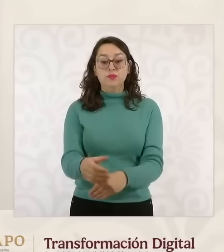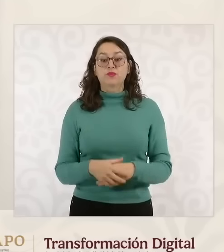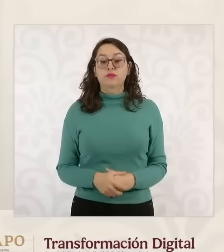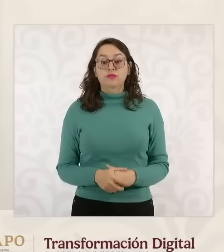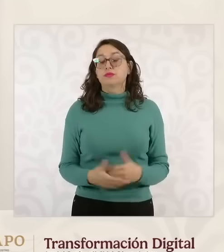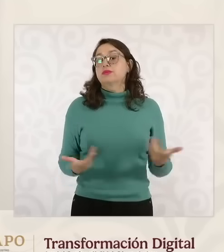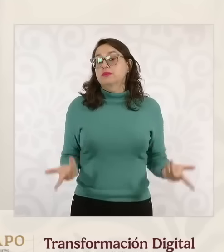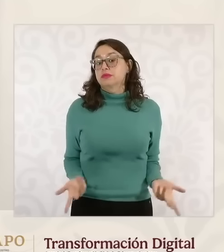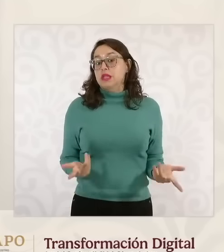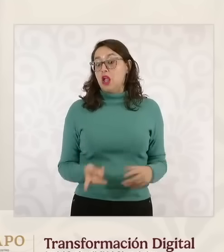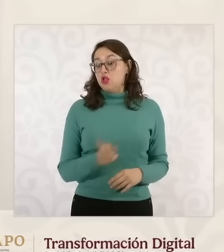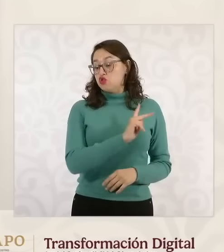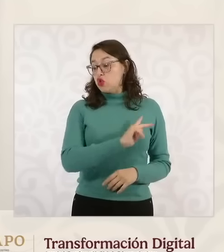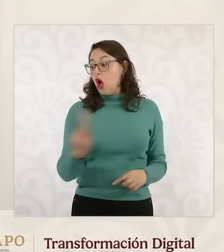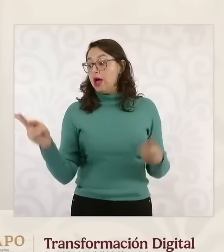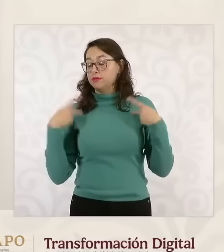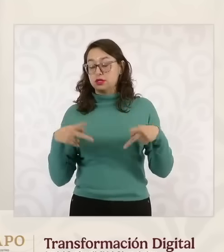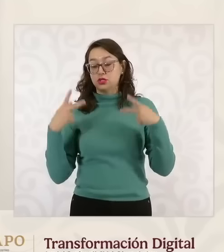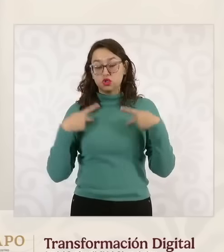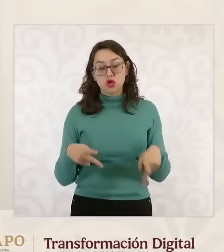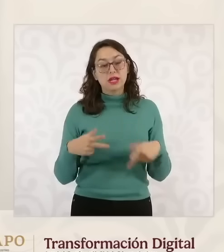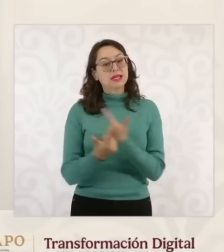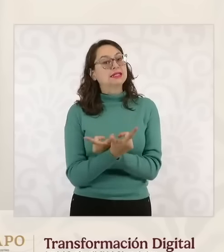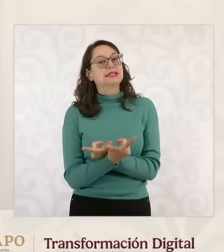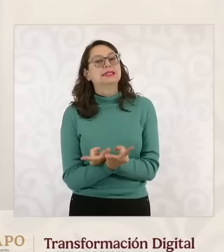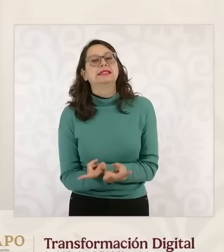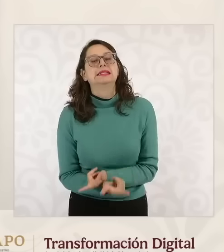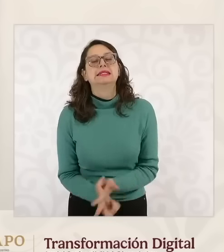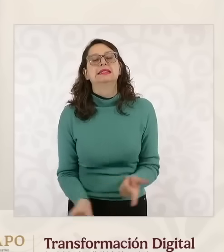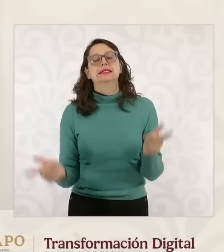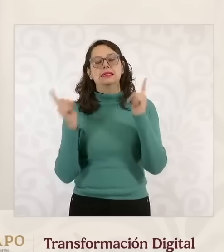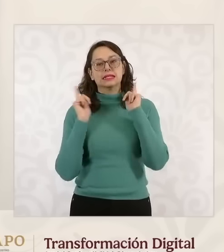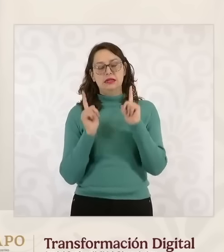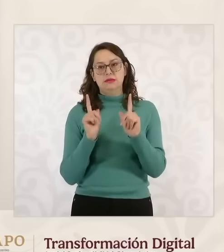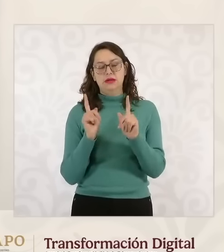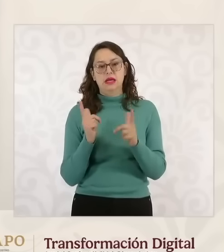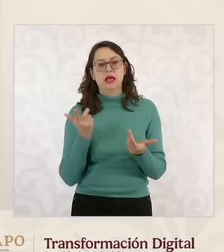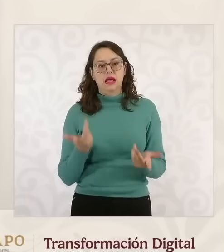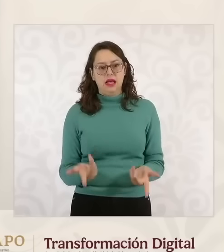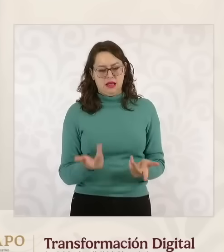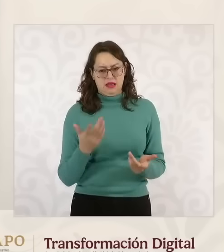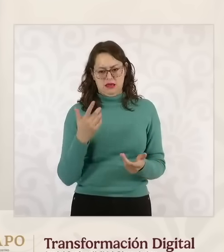de Salud significa que las personas puedan elegir a qué clínica acudir si una les queda más cerca